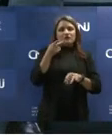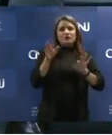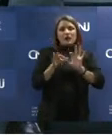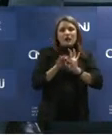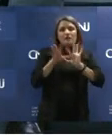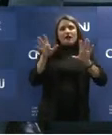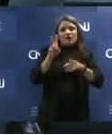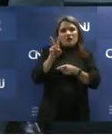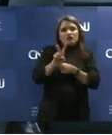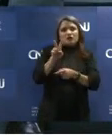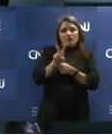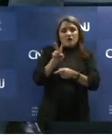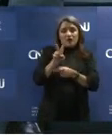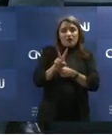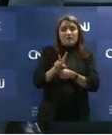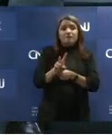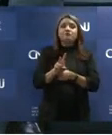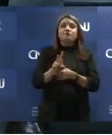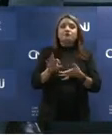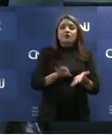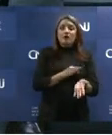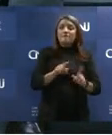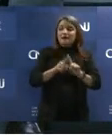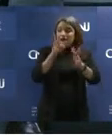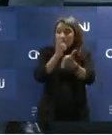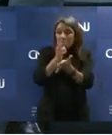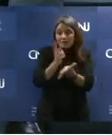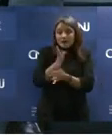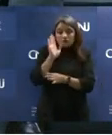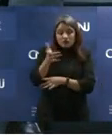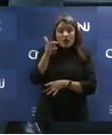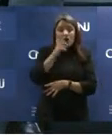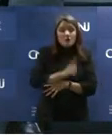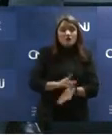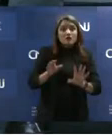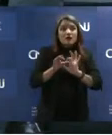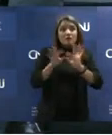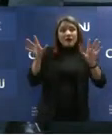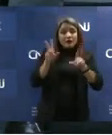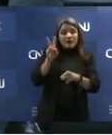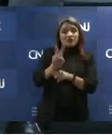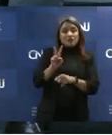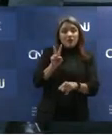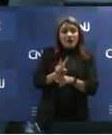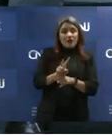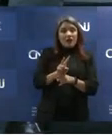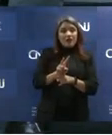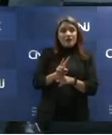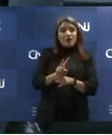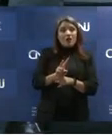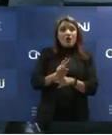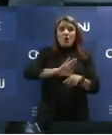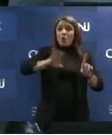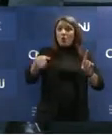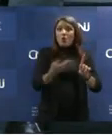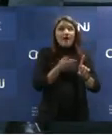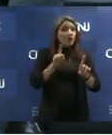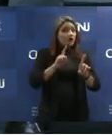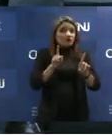Mesmo com a liberdade provisória, a defesa salienta que o réu não foi posto em liberdade porque ele havia praticado